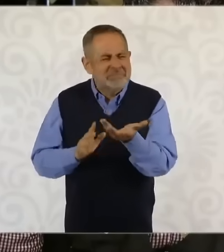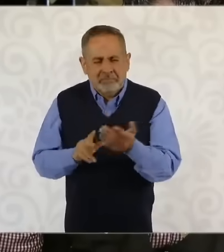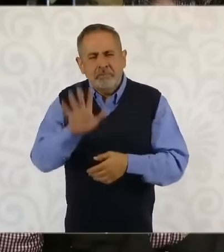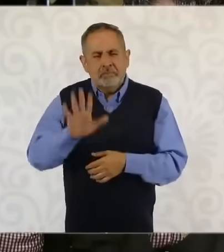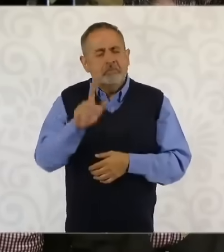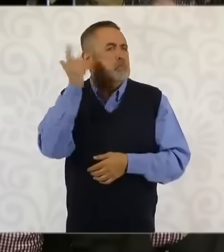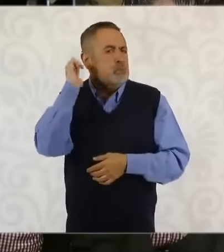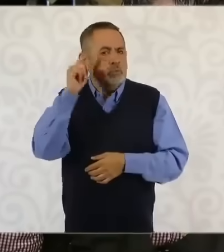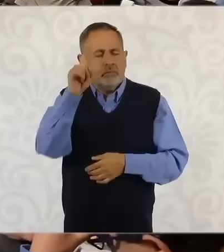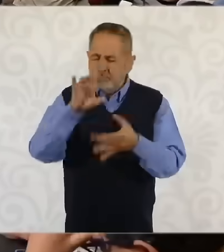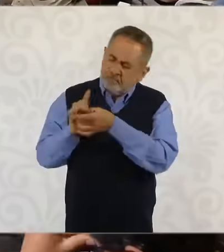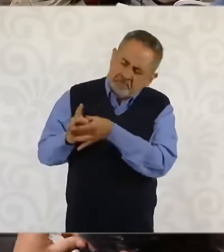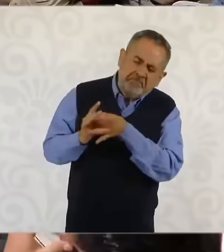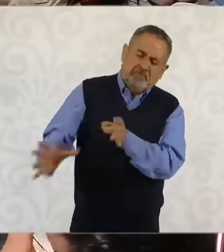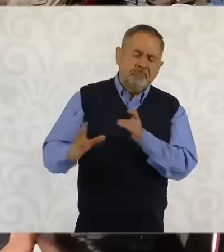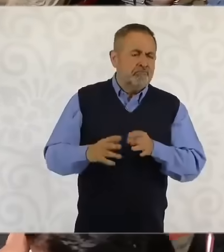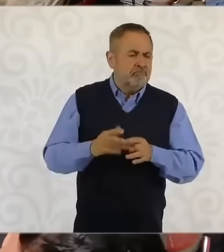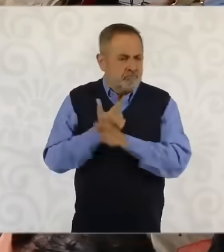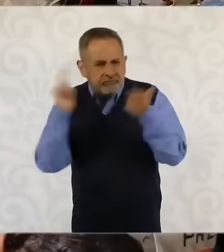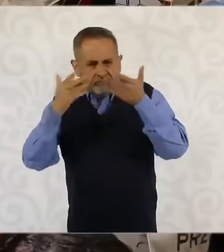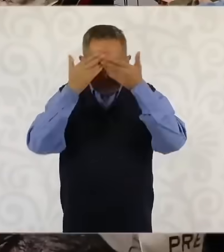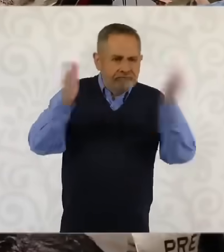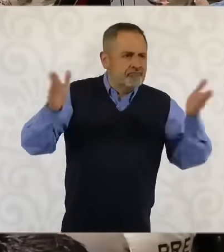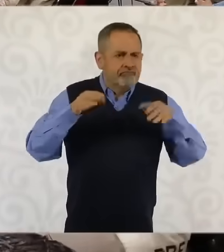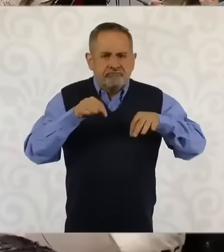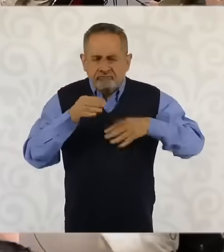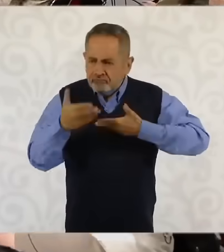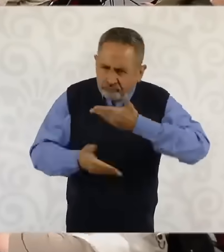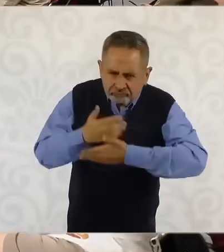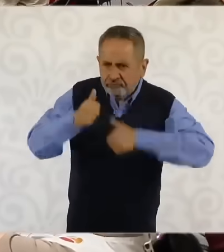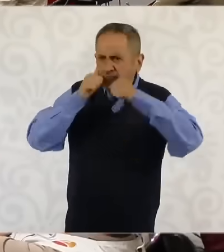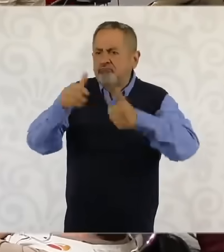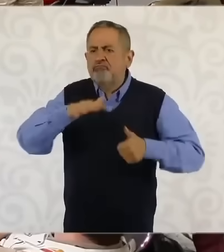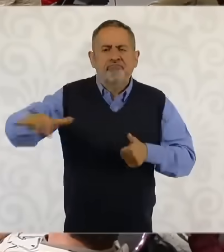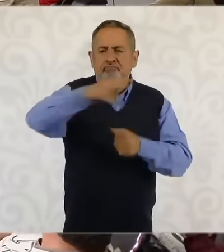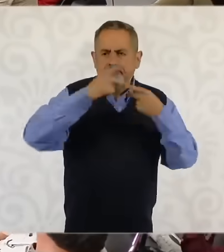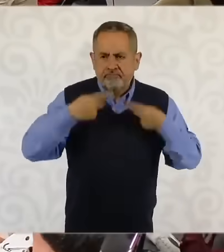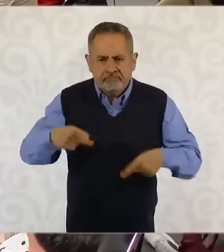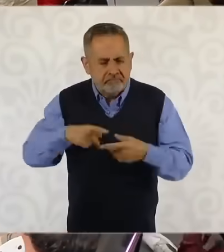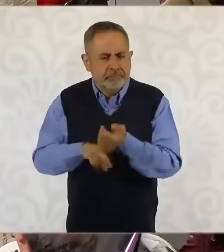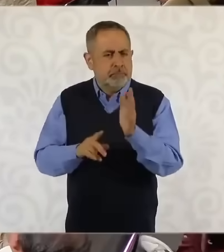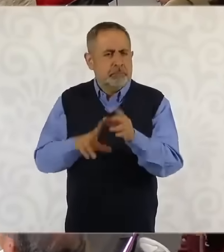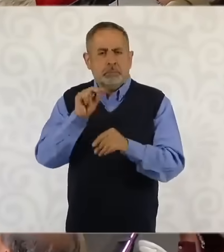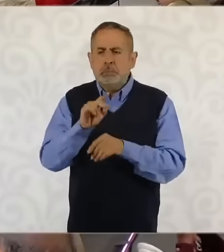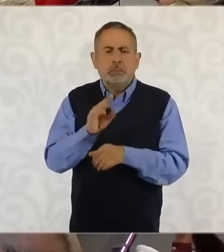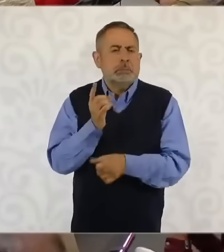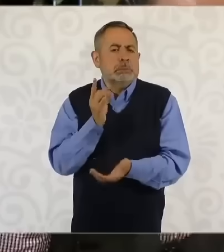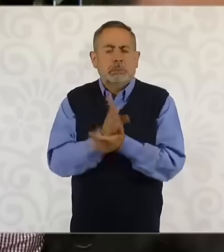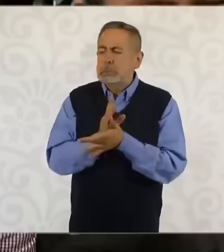logre despojar de todas esas cosas y que realmente sirva a la sociedad y no sirva al poder ejecutivo